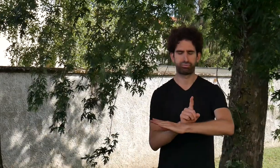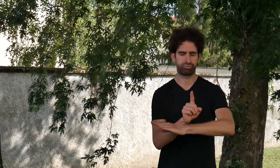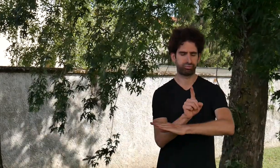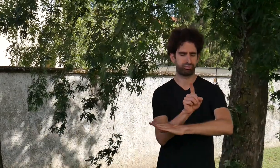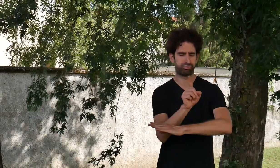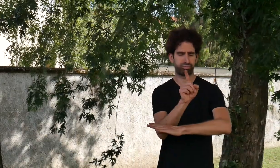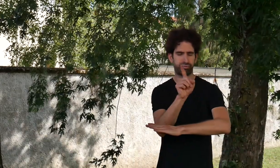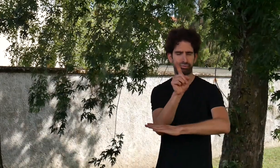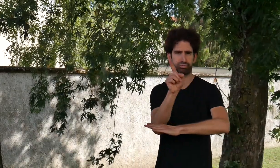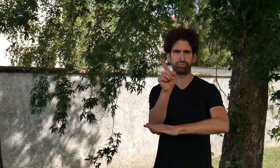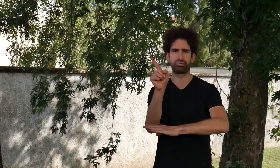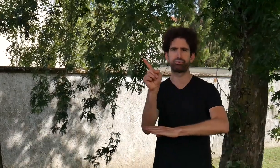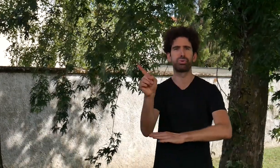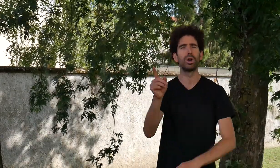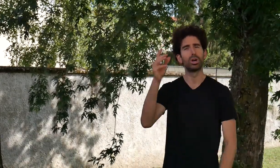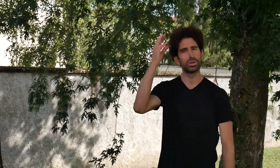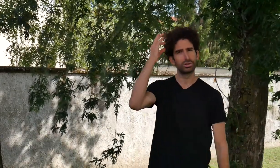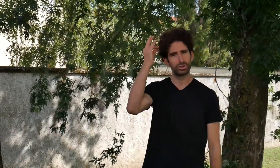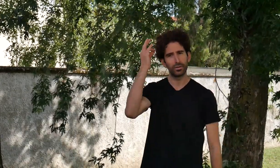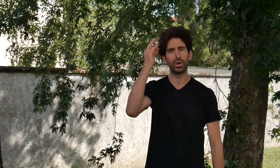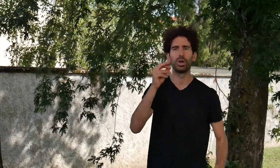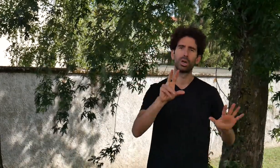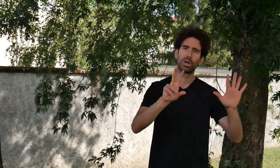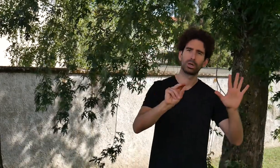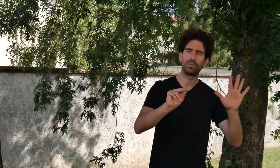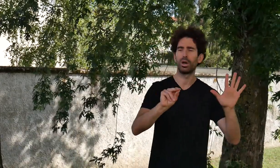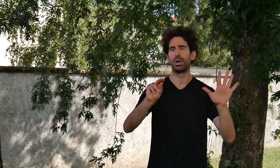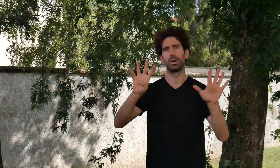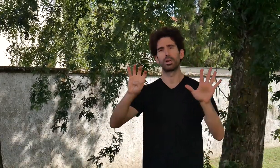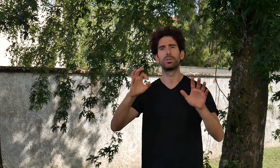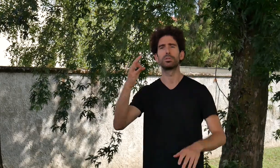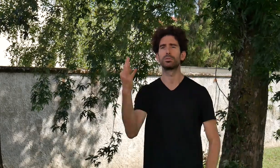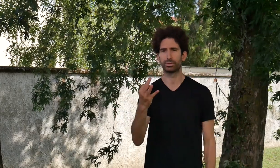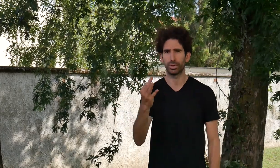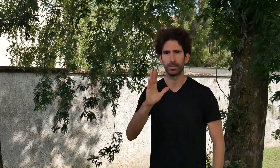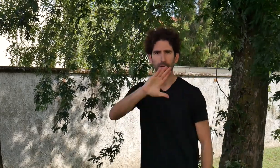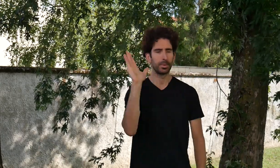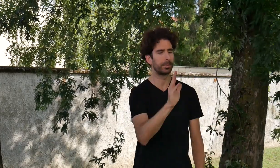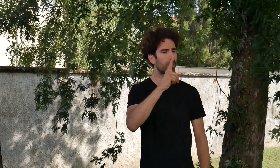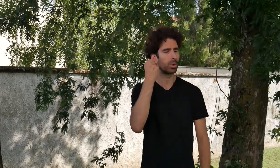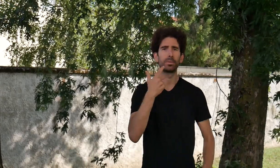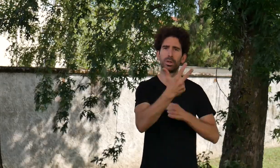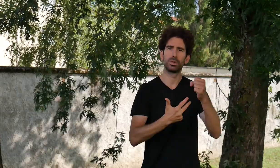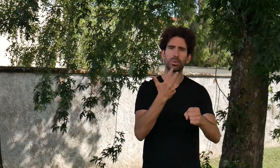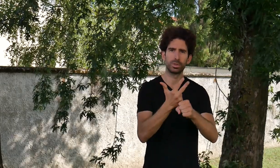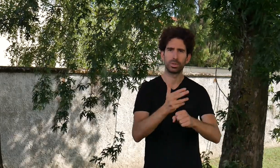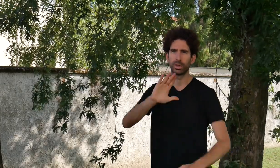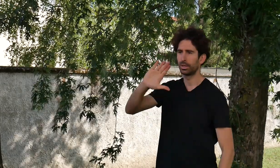Le poil pousse. Cette phase concerne 80 à 90% des cheveux. Elle dure 3 ans chez l'homme